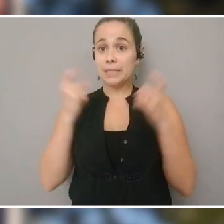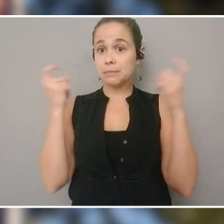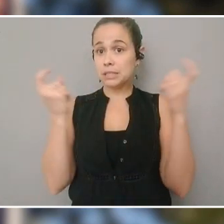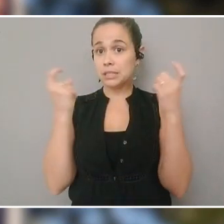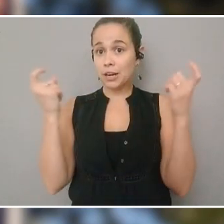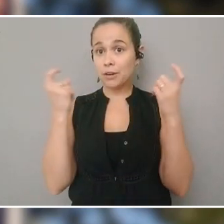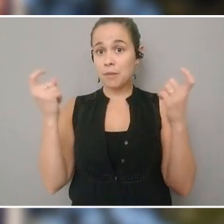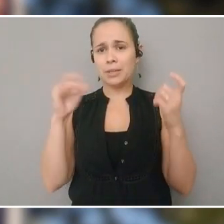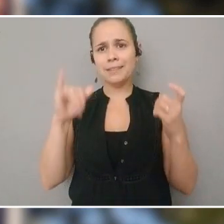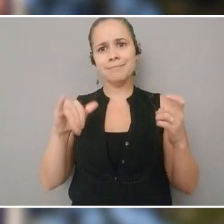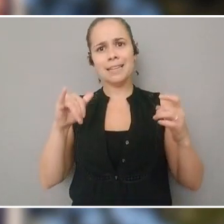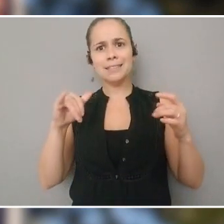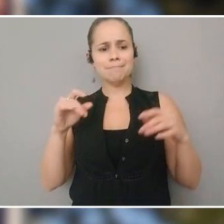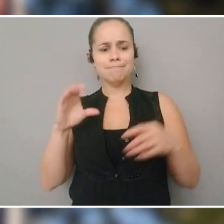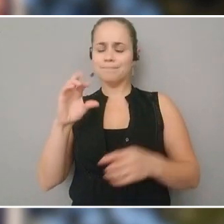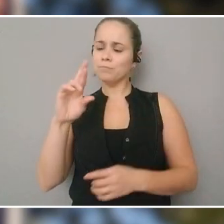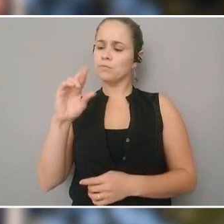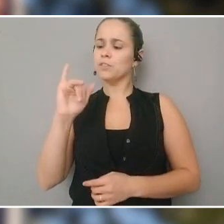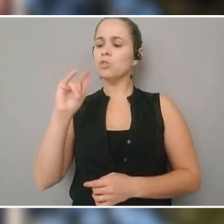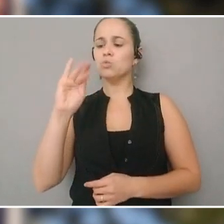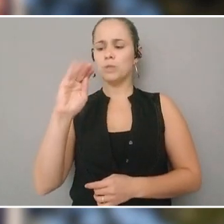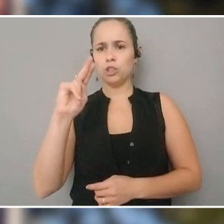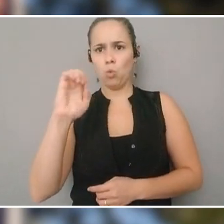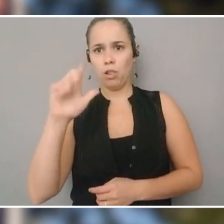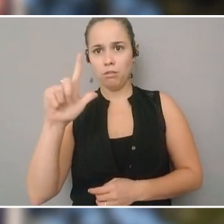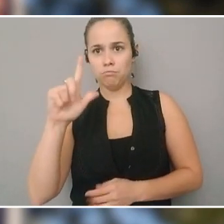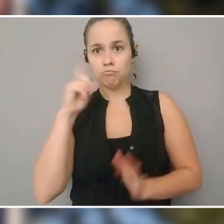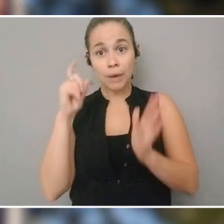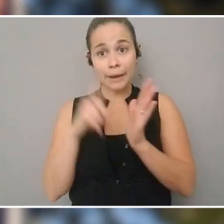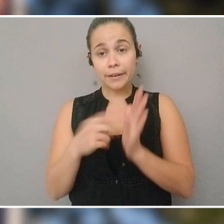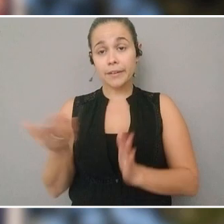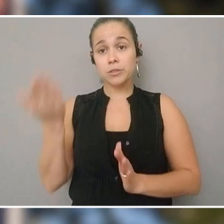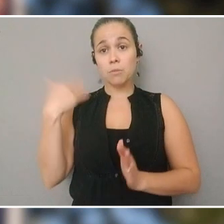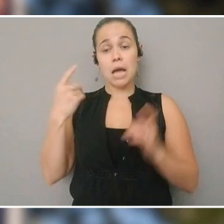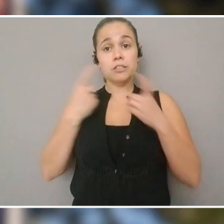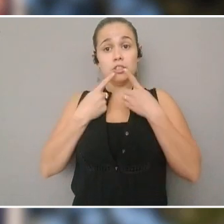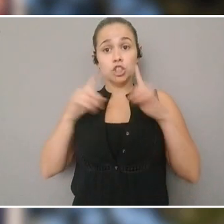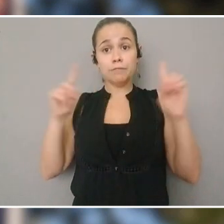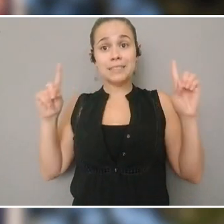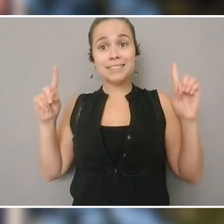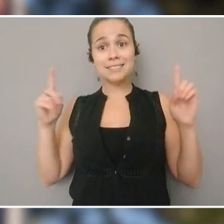ritual que reconoce su logros